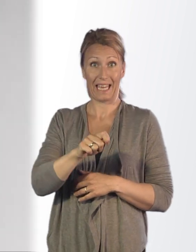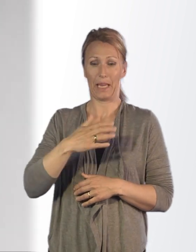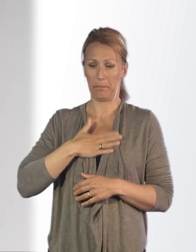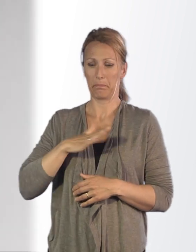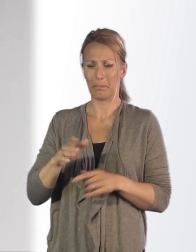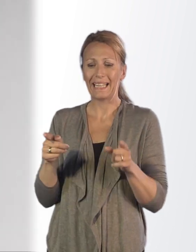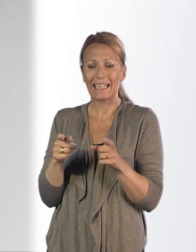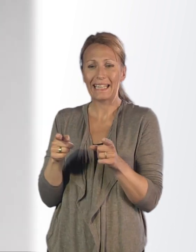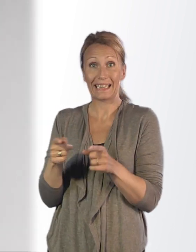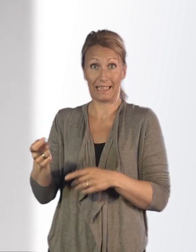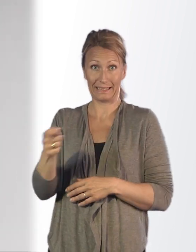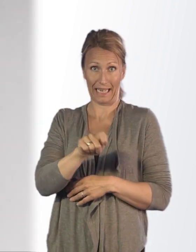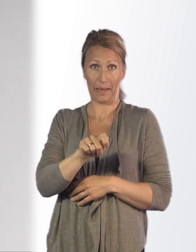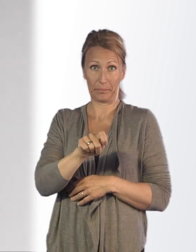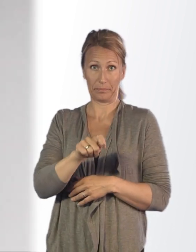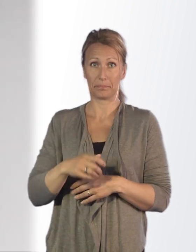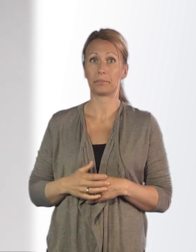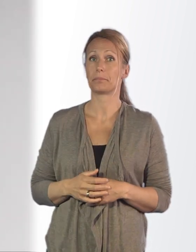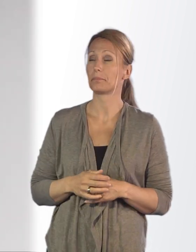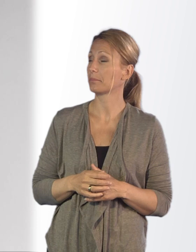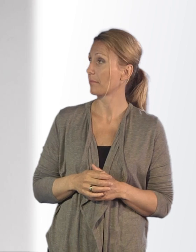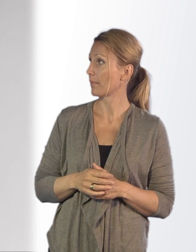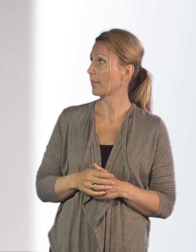Teskjeen er den lille skjeen.